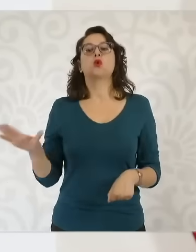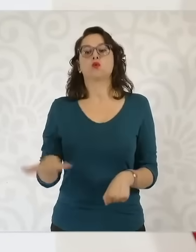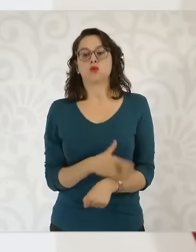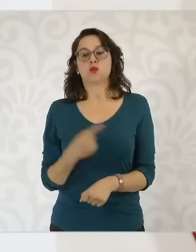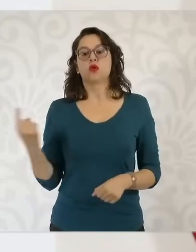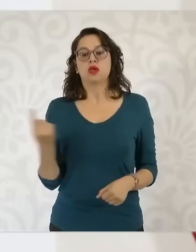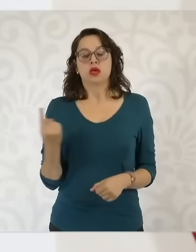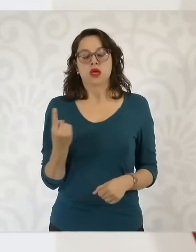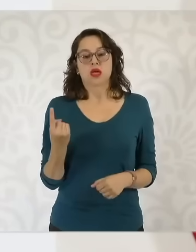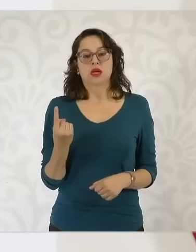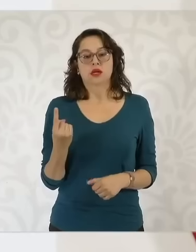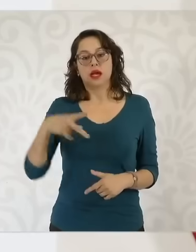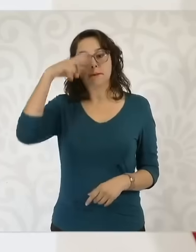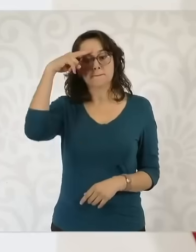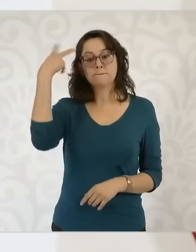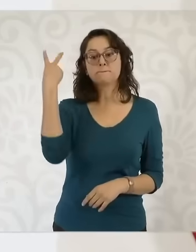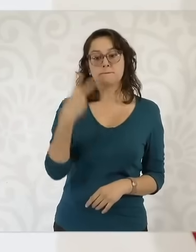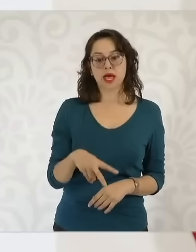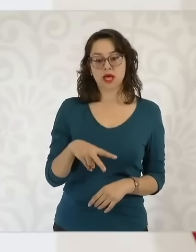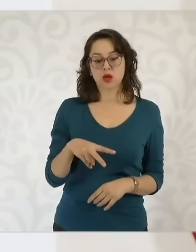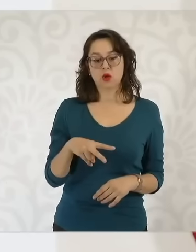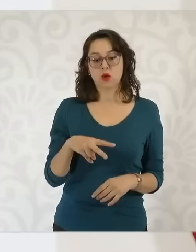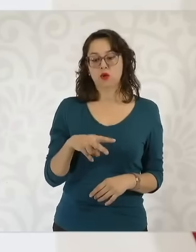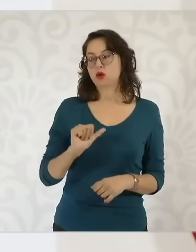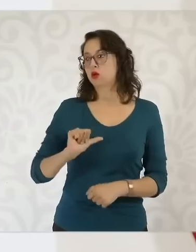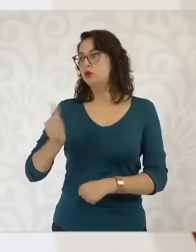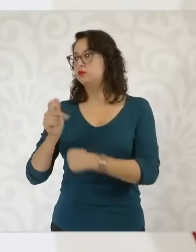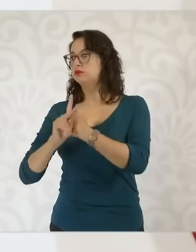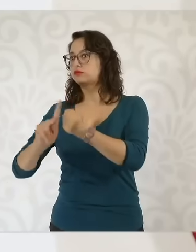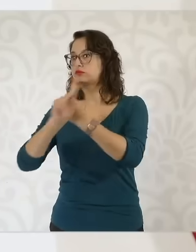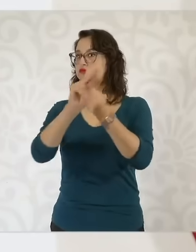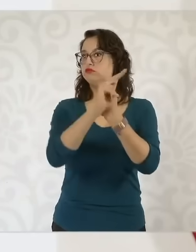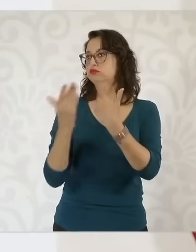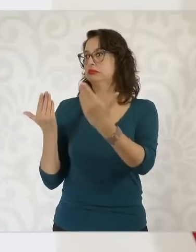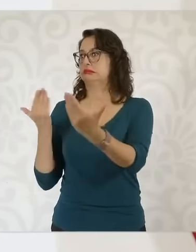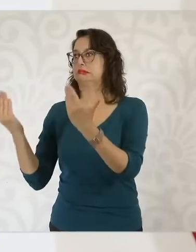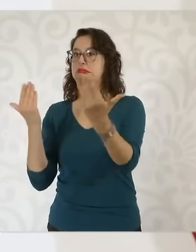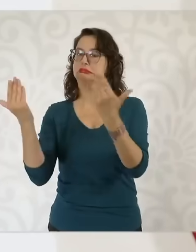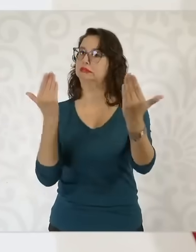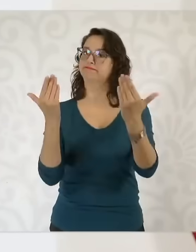una posición mucho mejor que el resto de los países del mundo donde se han dado a conocer